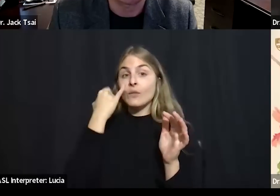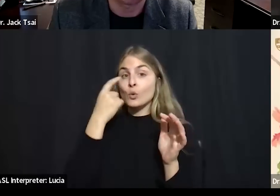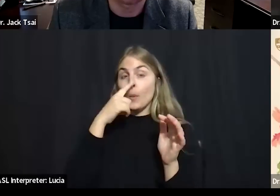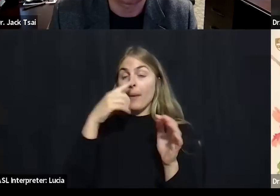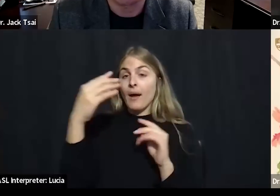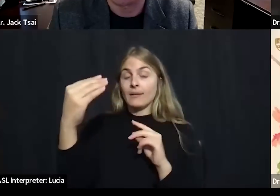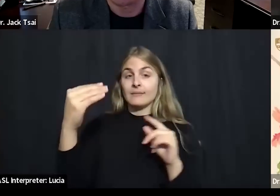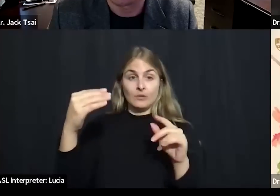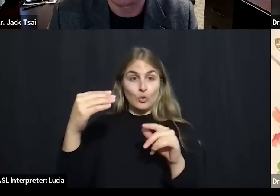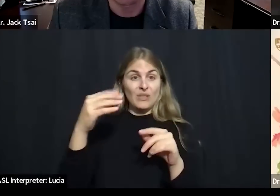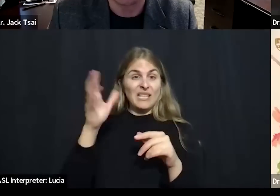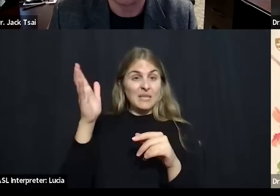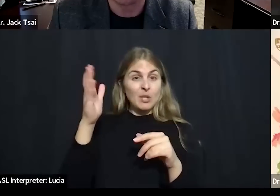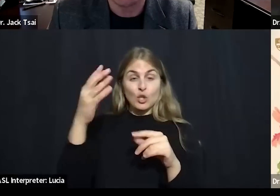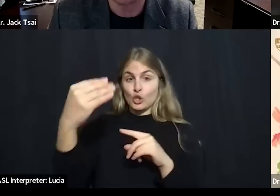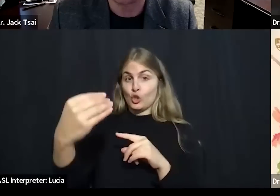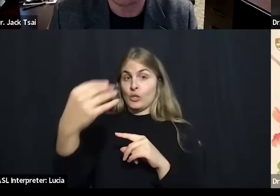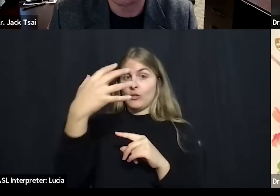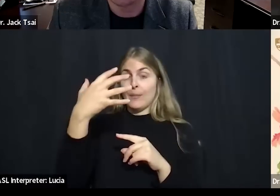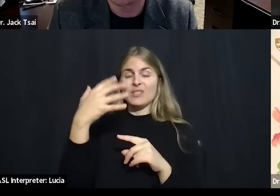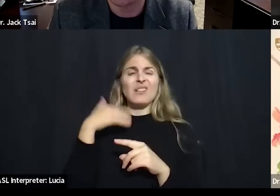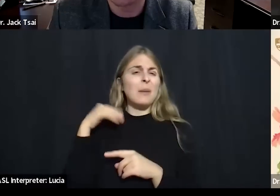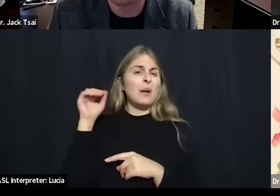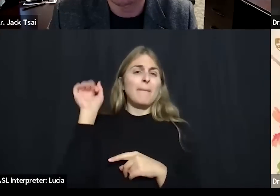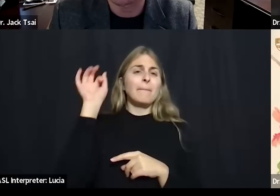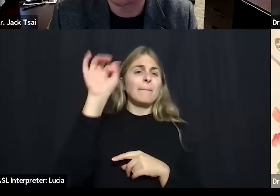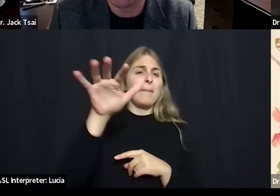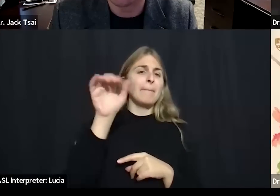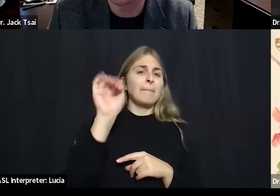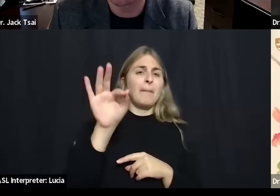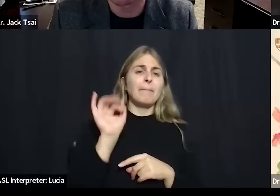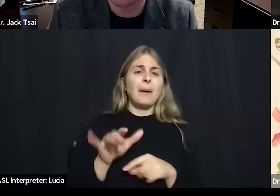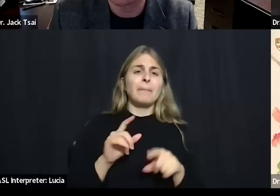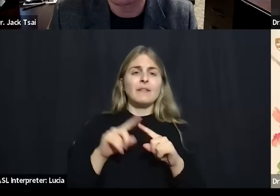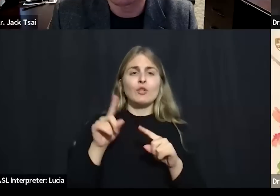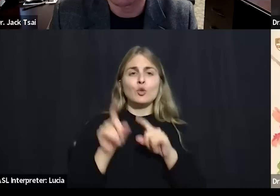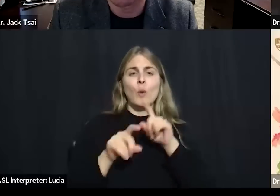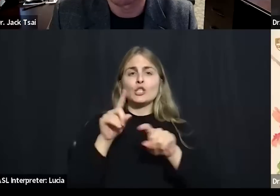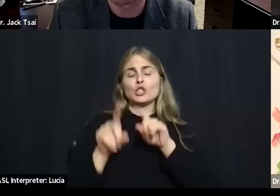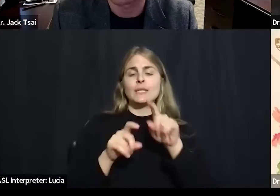porque voy a hacer algunas preguntas que algunos miembros de la audiencia